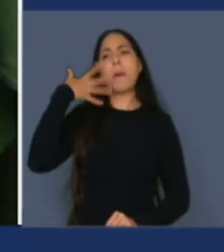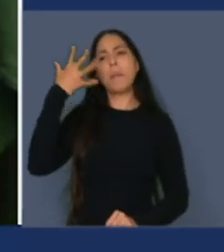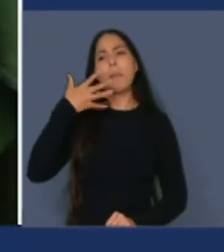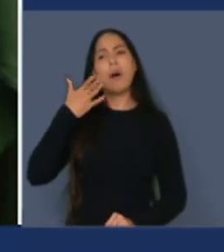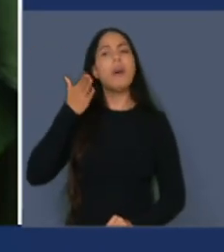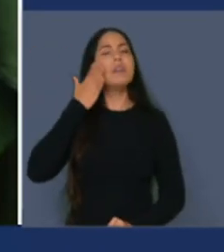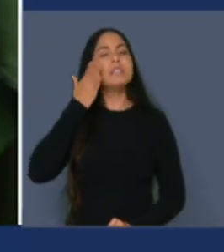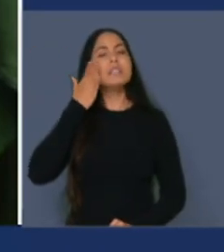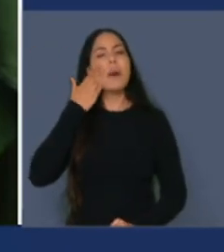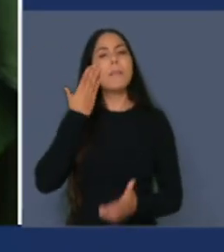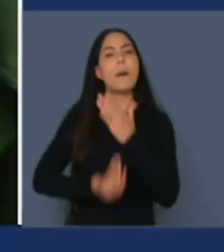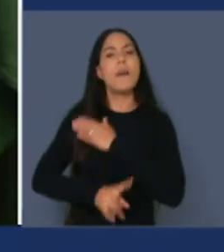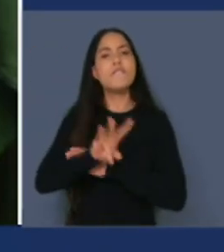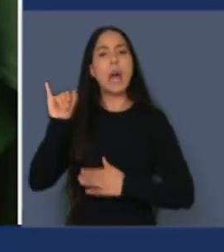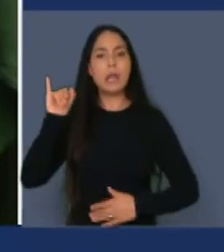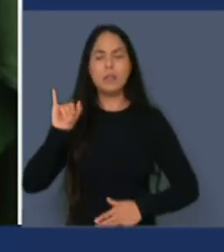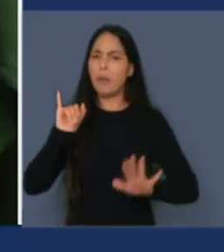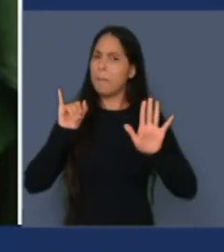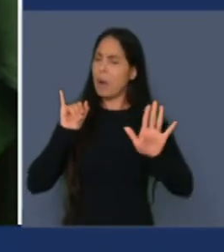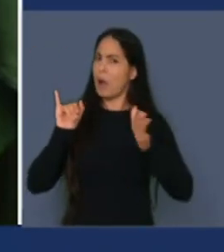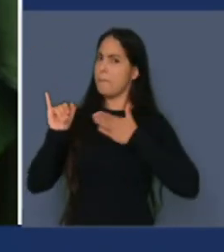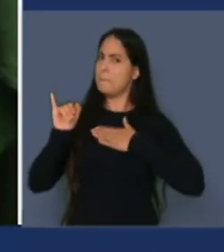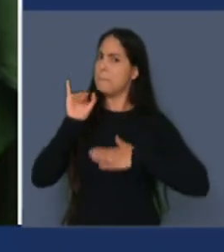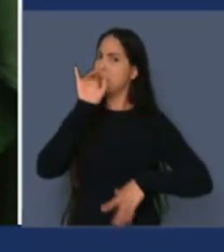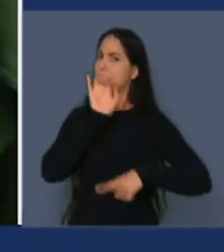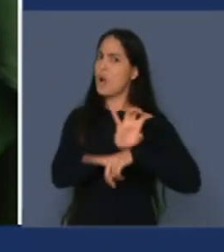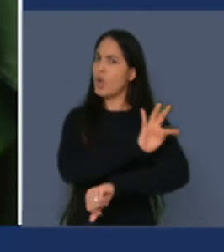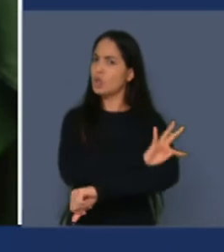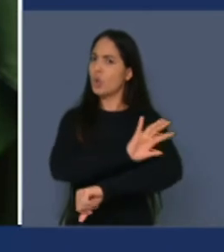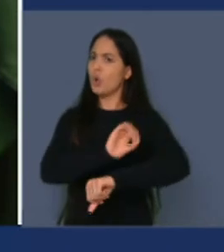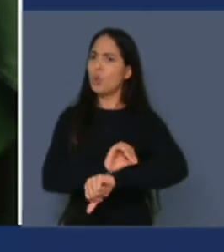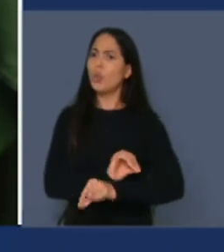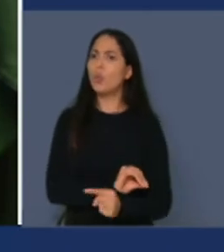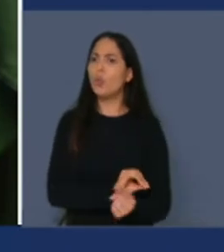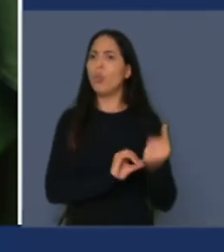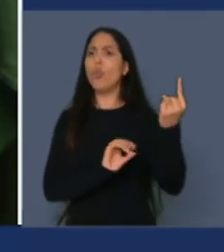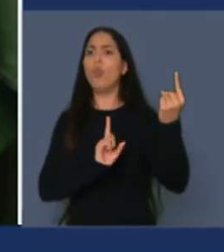NO MEU ESTADO DE TOCANTINS, EU FOI UM DOS ESTADOS DO BRASIL QUE VIRAMOS ELEIÇÕES PARA